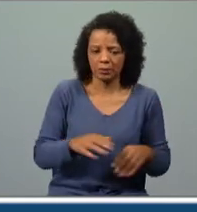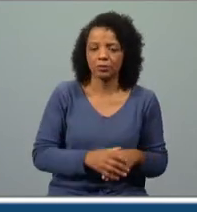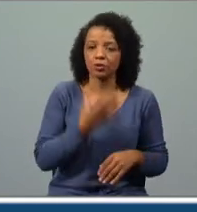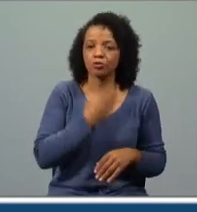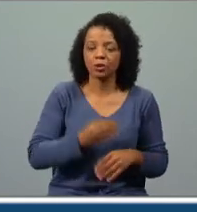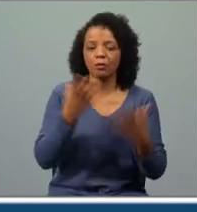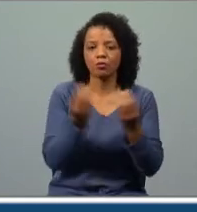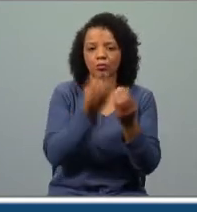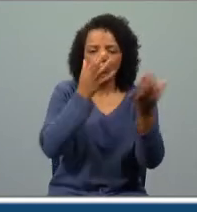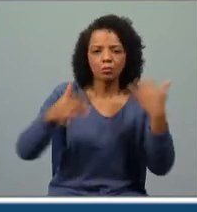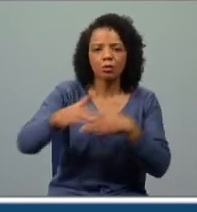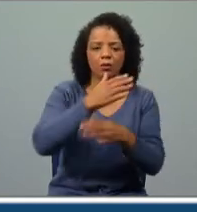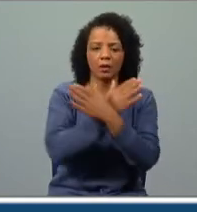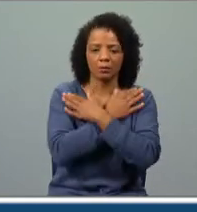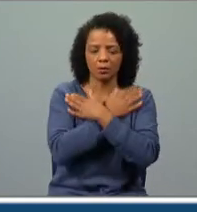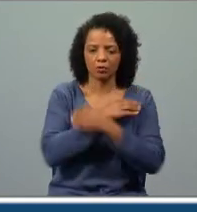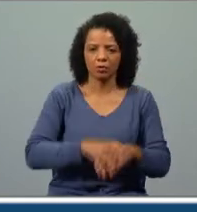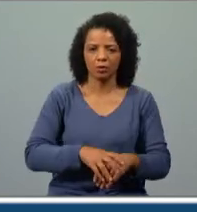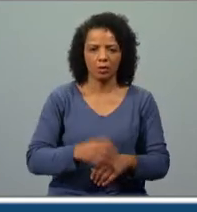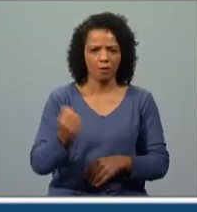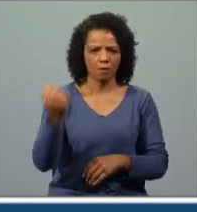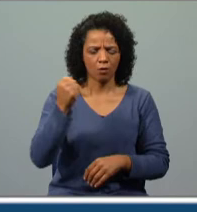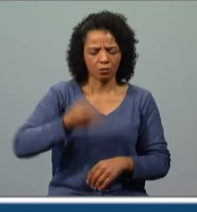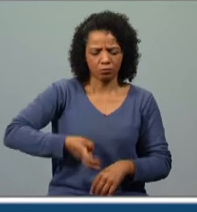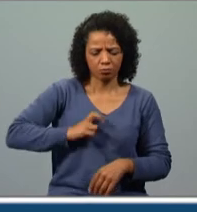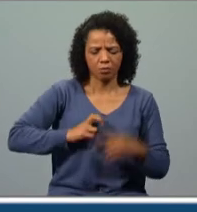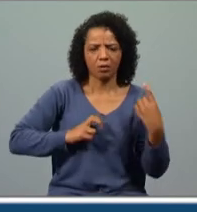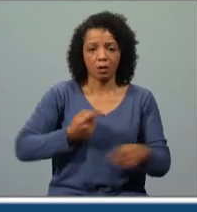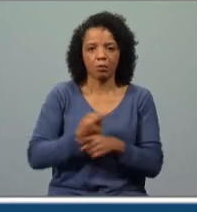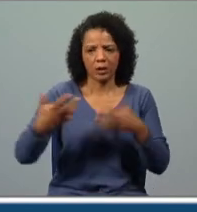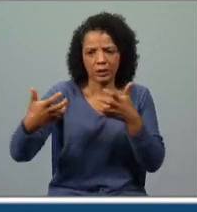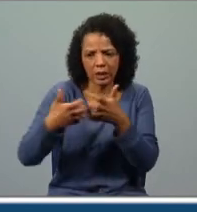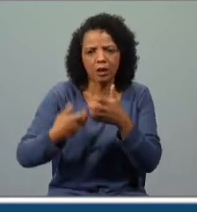estar seu povo seus amigos era Valente era corajoso foi para a guerra de Tróia 做你的人 你的朋友很勇敢勇敢地參加了特洛伊戰爭